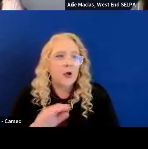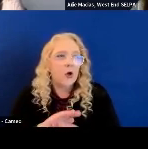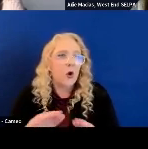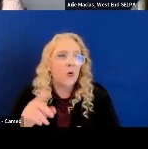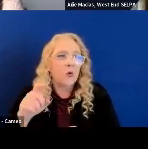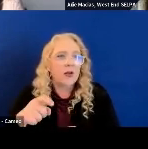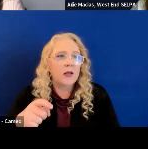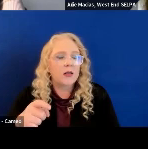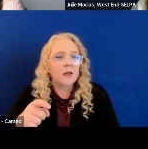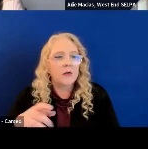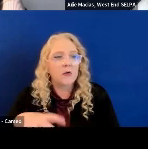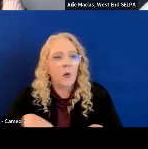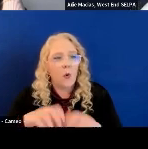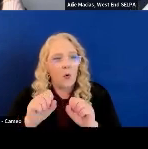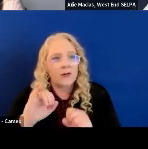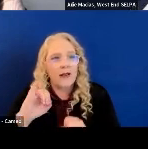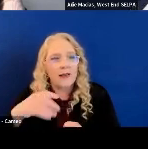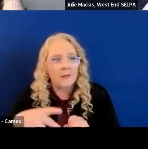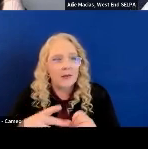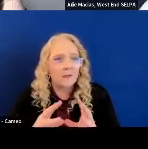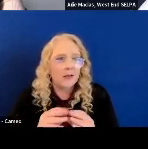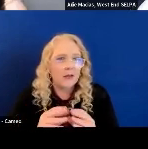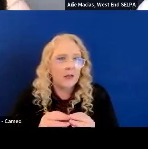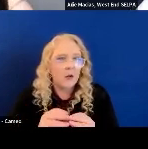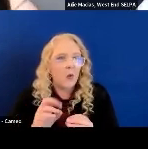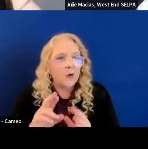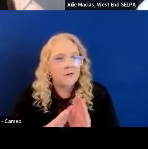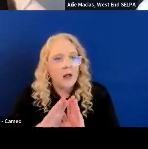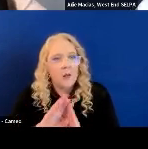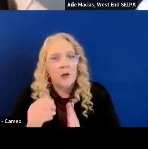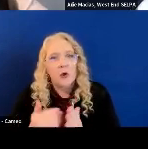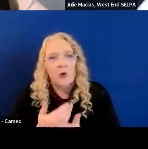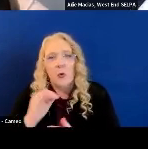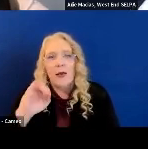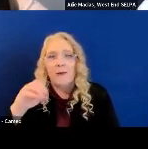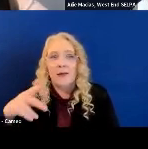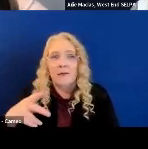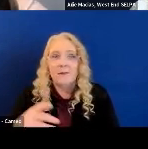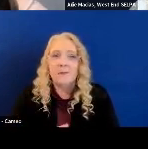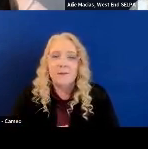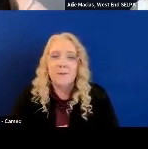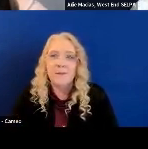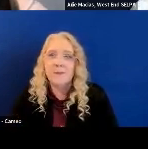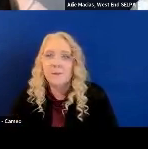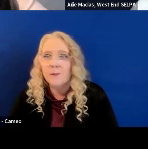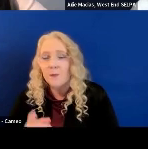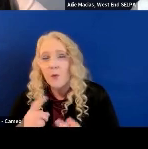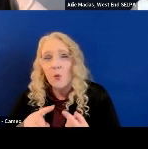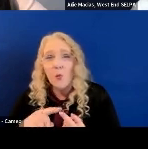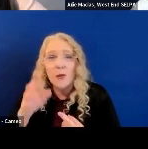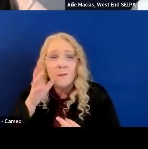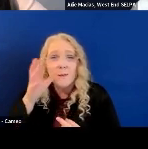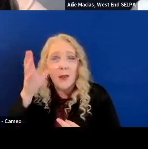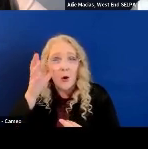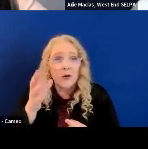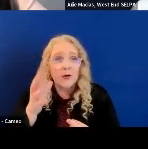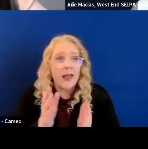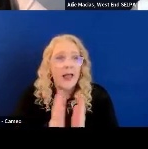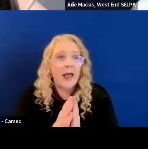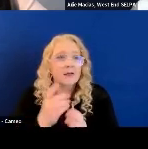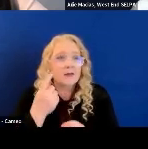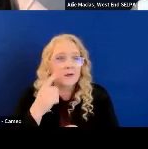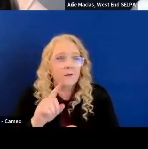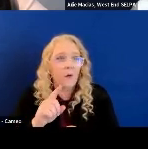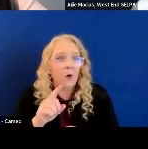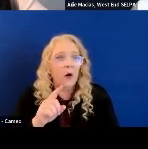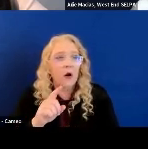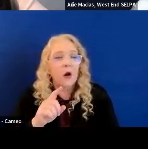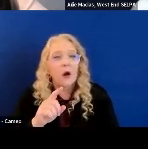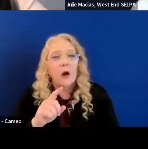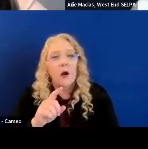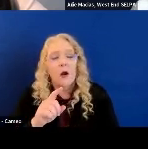el distrito no es responsable de proveer FAPE después de la revocación y no hay necesidad de tener una reunión de IEP o desarrollar un nuevo IEP si lo servicios han sido revocados